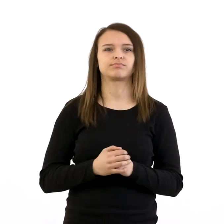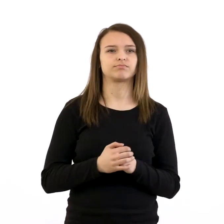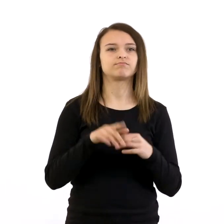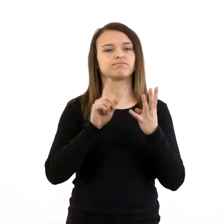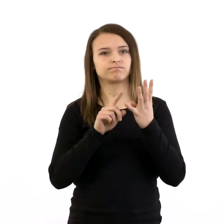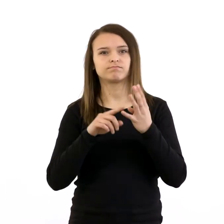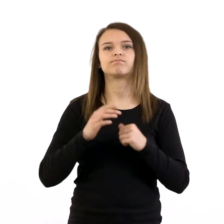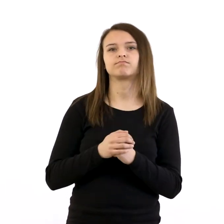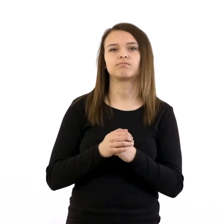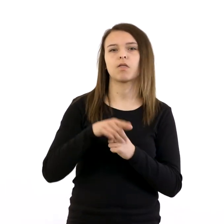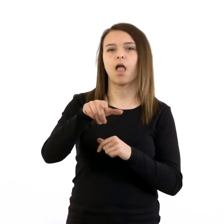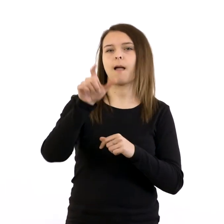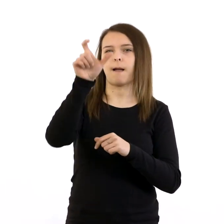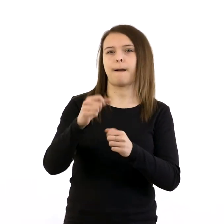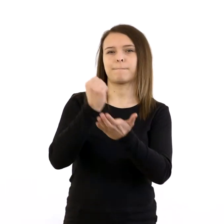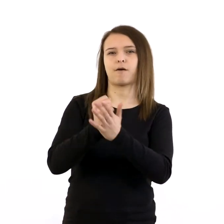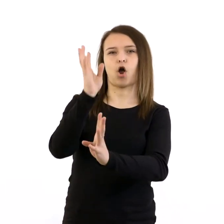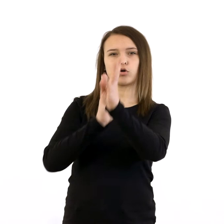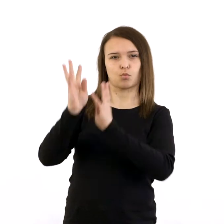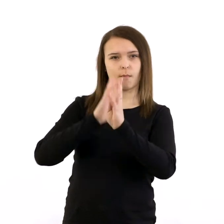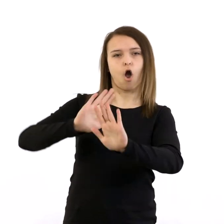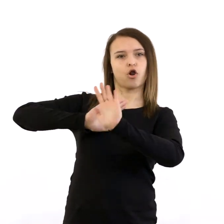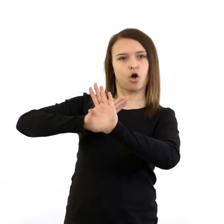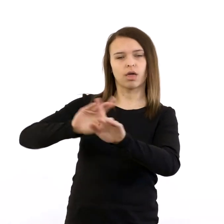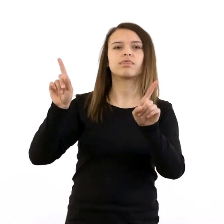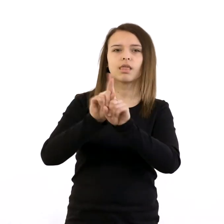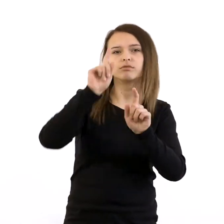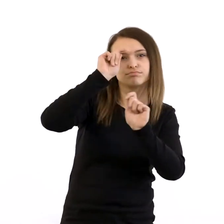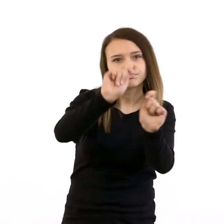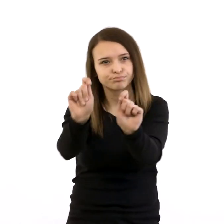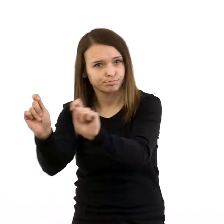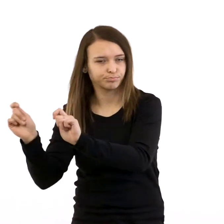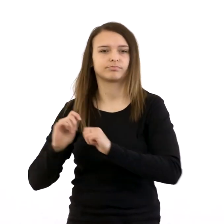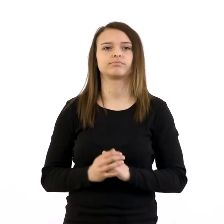upowszechnianie i ochrona praw konsumentów,